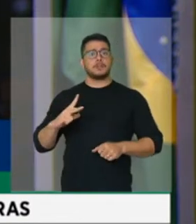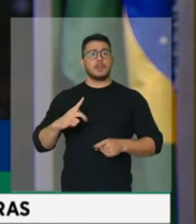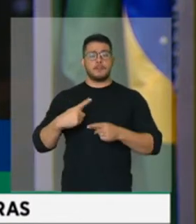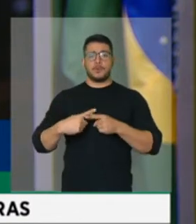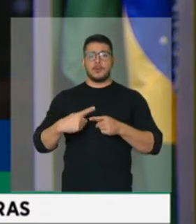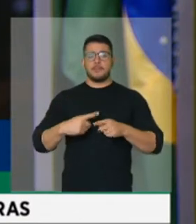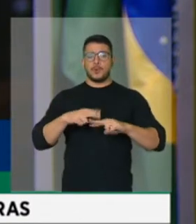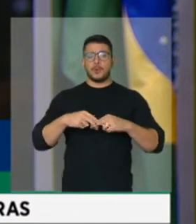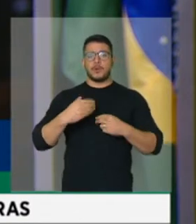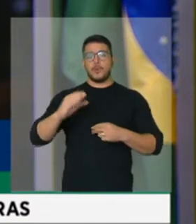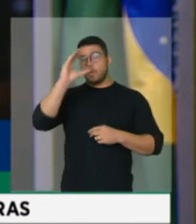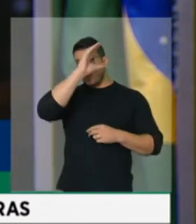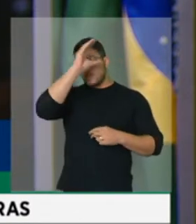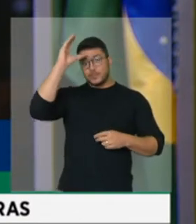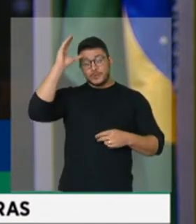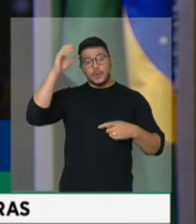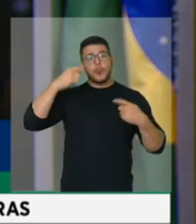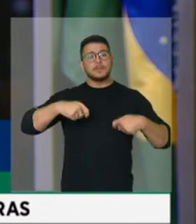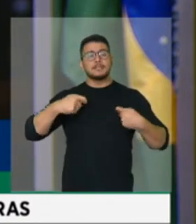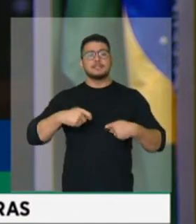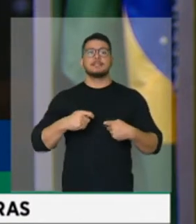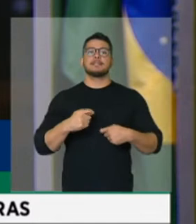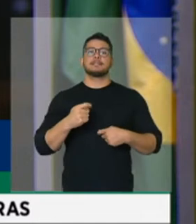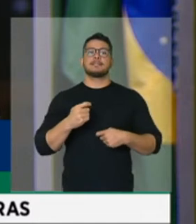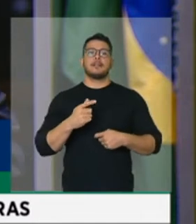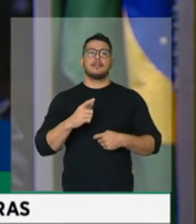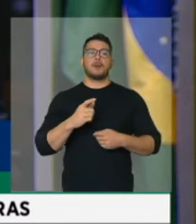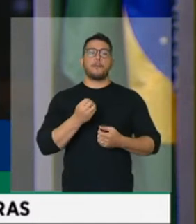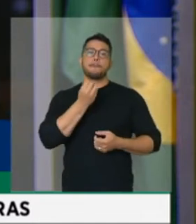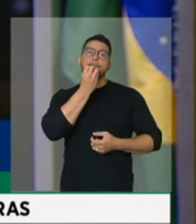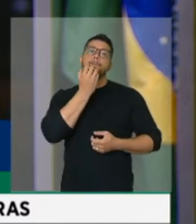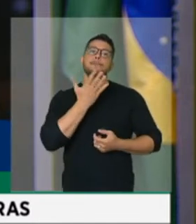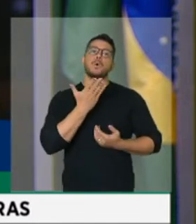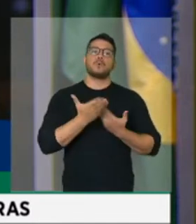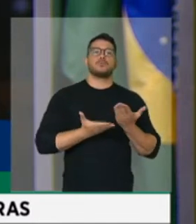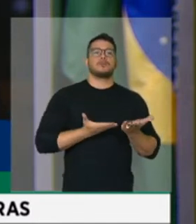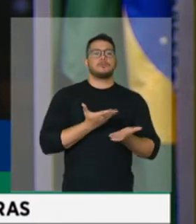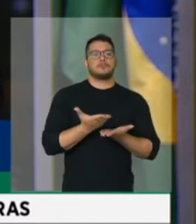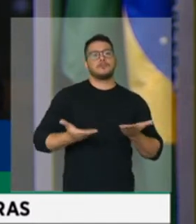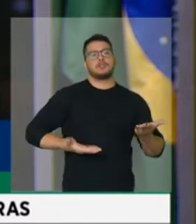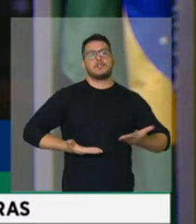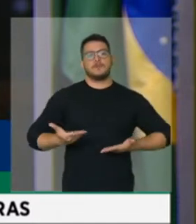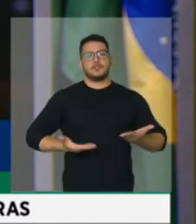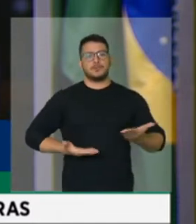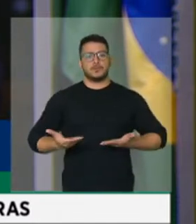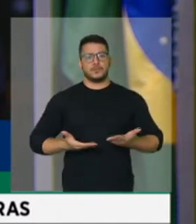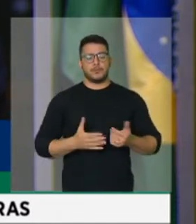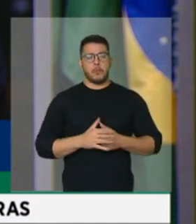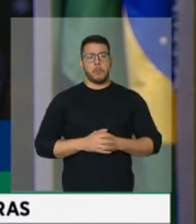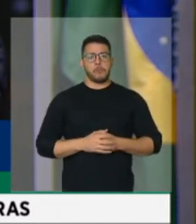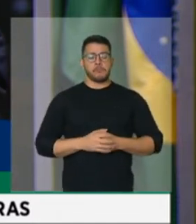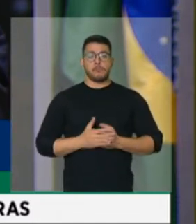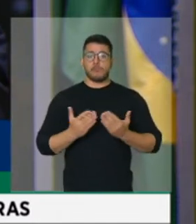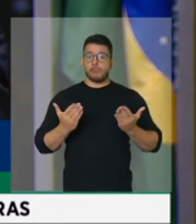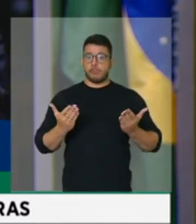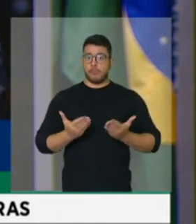SÓ NA ELETROBRAS, MAS, UM PROGRAMA MUITO MAIS AMPLO DE PRIVATIZAÇÃO DAS NOSSAS EMPRESAS PÚBLICAS PARA GARANTIR QUE O CONSUMIDOR SEJA